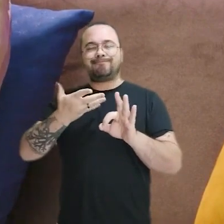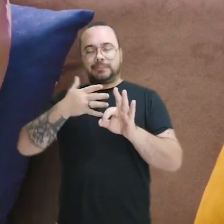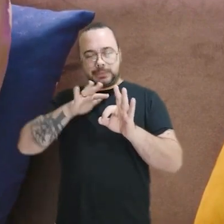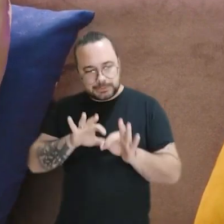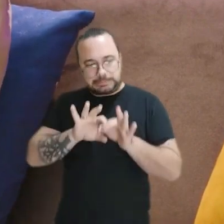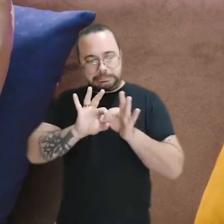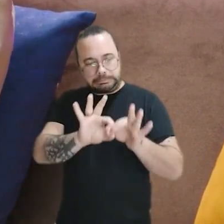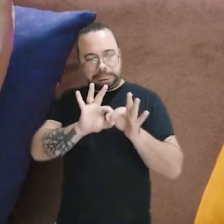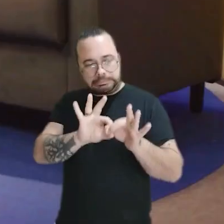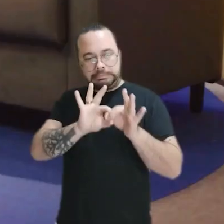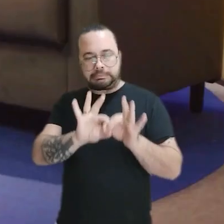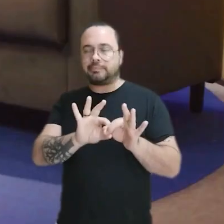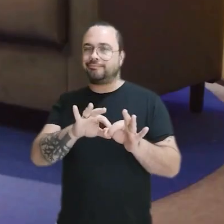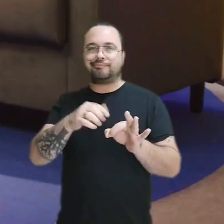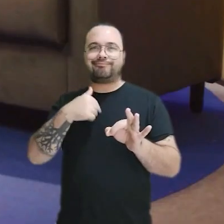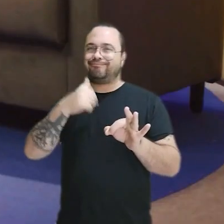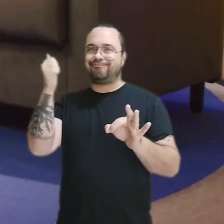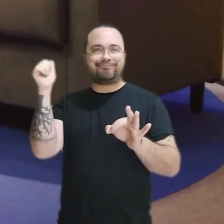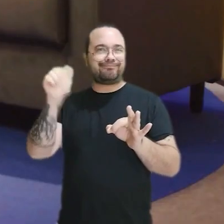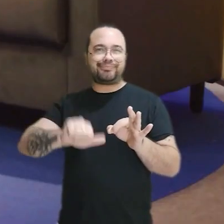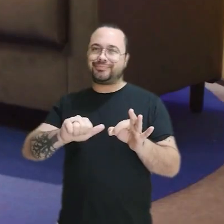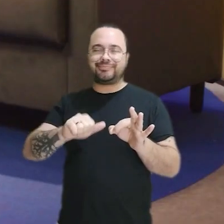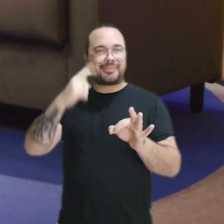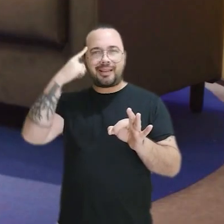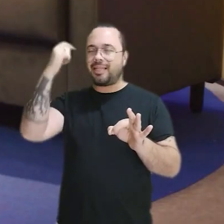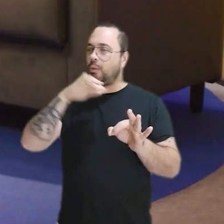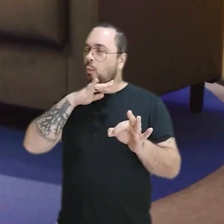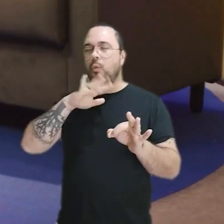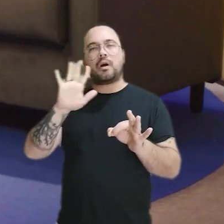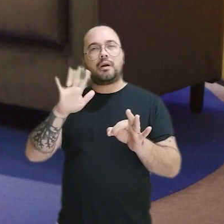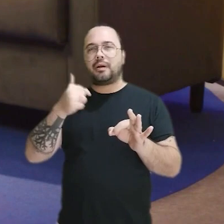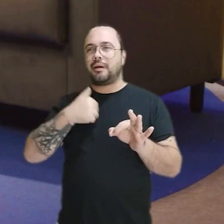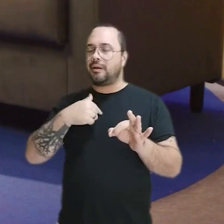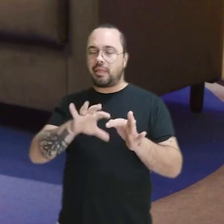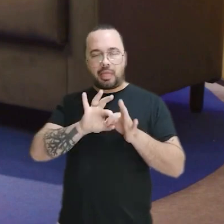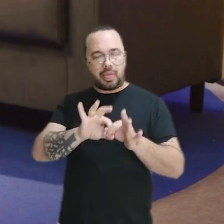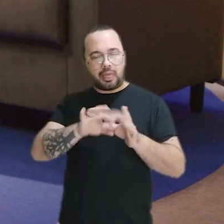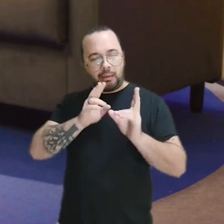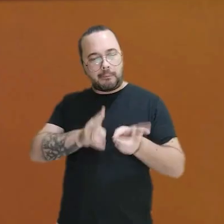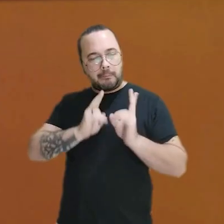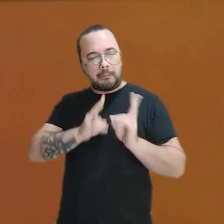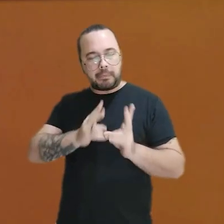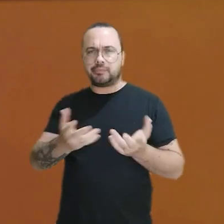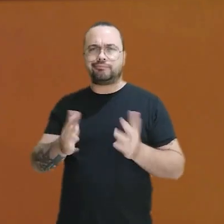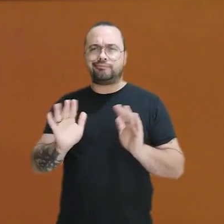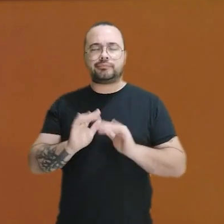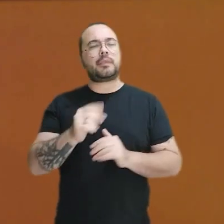você só pode fazer aquilo, isso, pra mim, é a pior... A pior ideia que tem, pra mim, é eu ficar preso fazendo a mesma coisa pra sempre. É o famoso cristalizar, né?